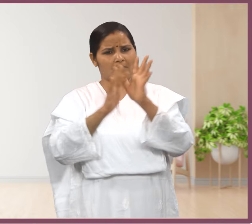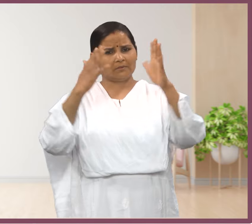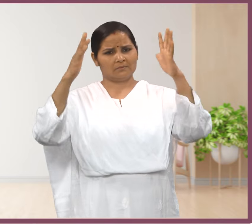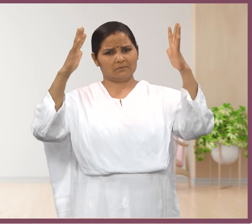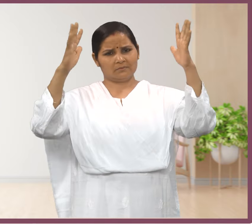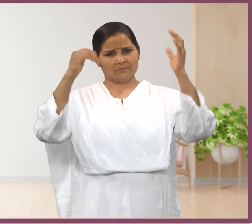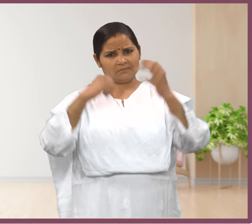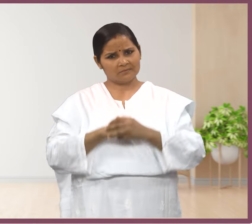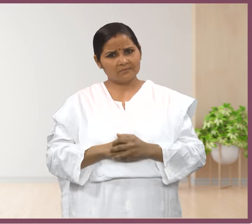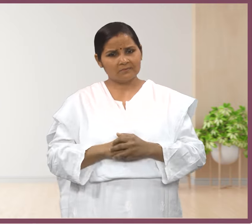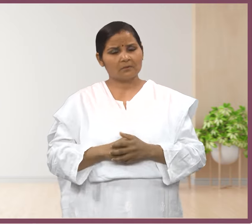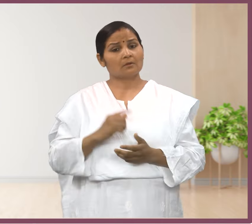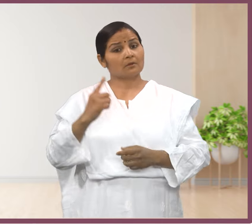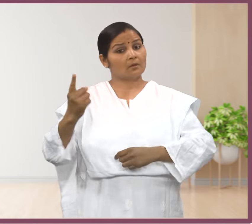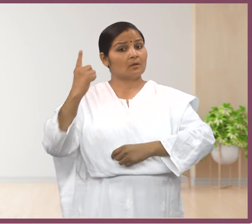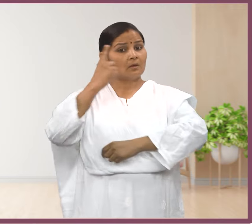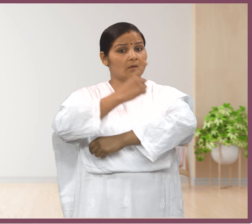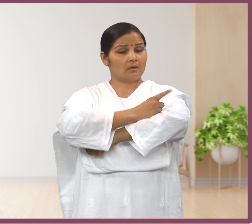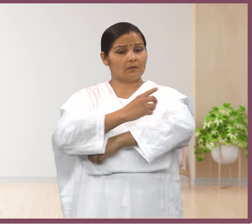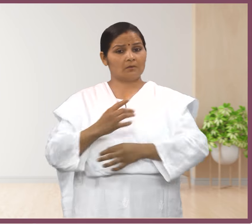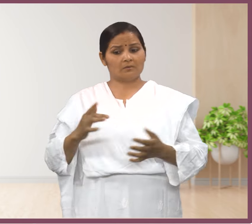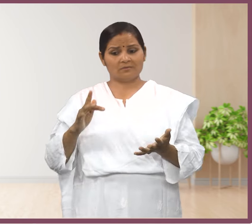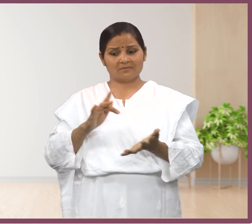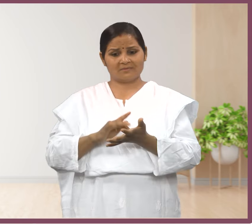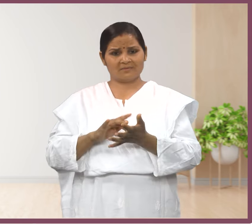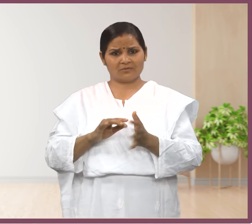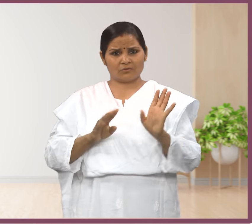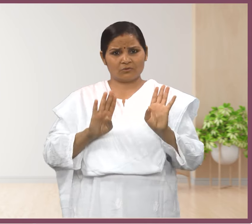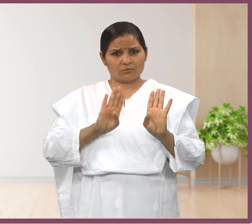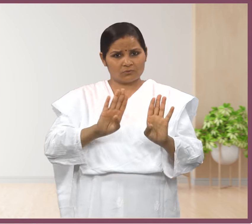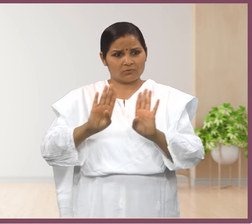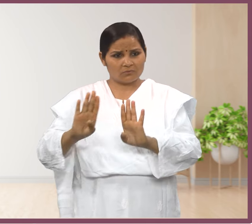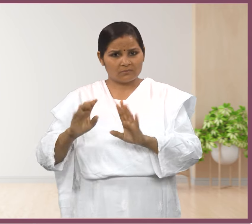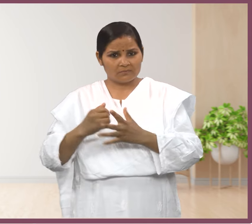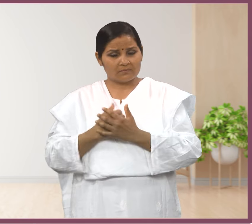అలాగే, ఒకసారి అతను ఒక ప్రదేశంలో ప్రదర్శన చేస్తున్నాడు.